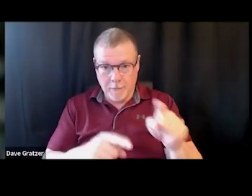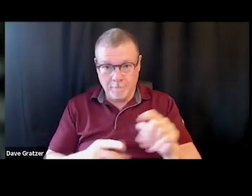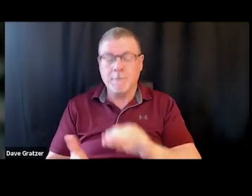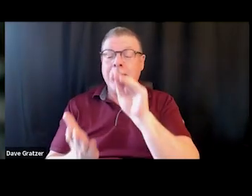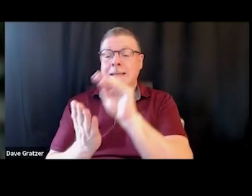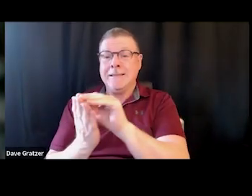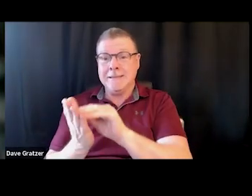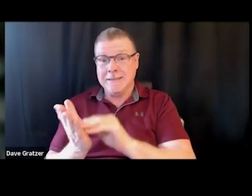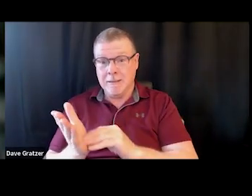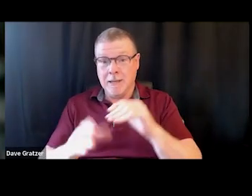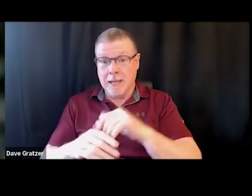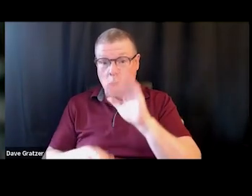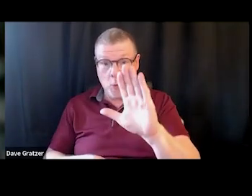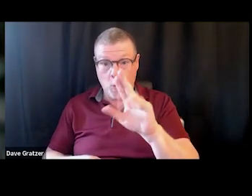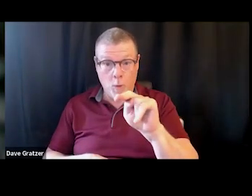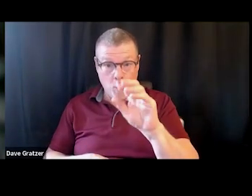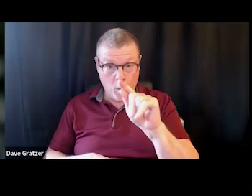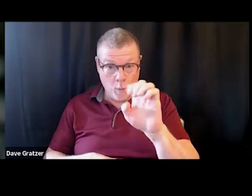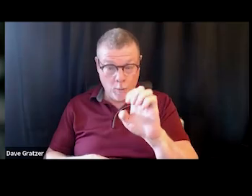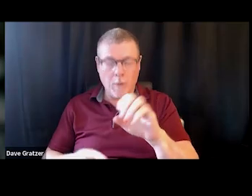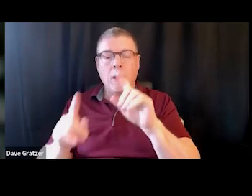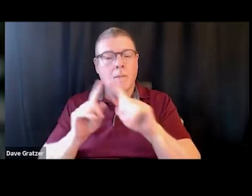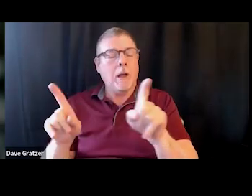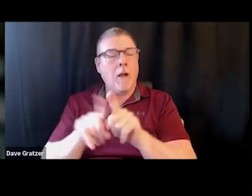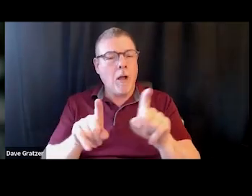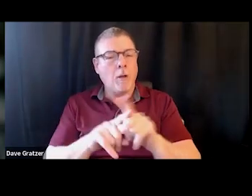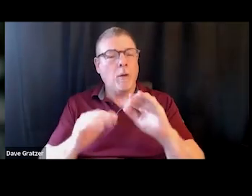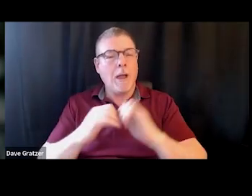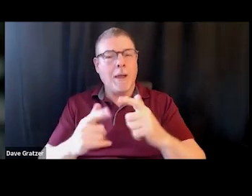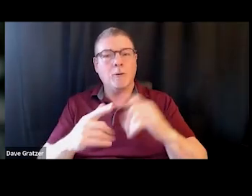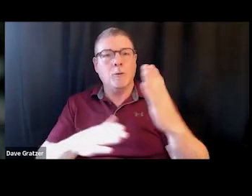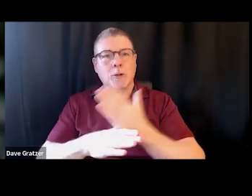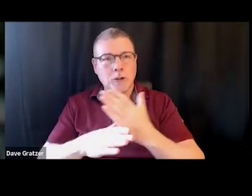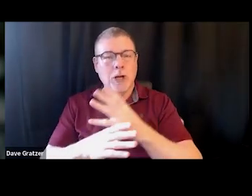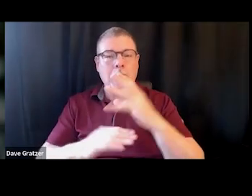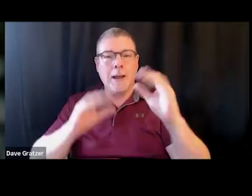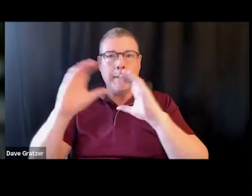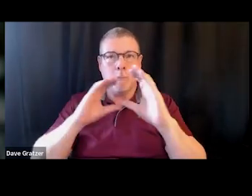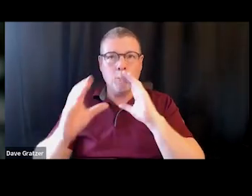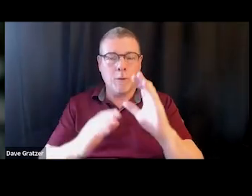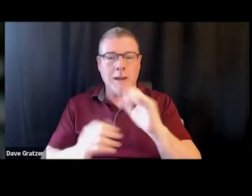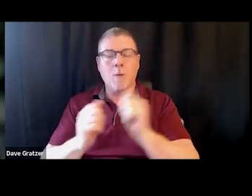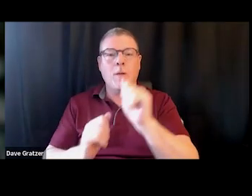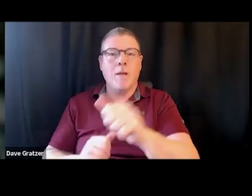en sus propias notas, pero también identifiquen cómo compartir y comunicar esa información con otros proveedores.